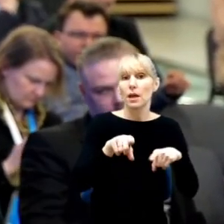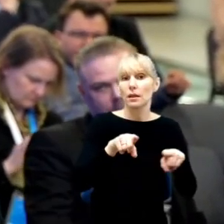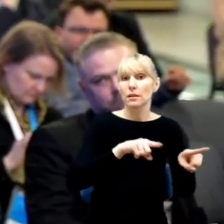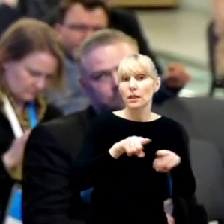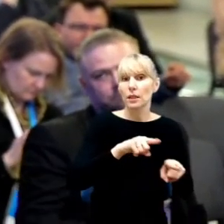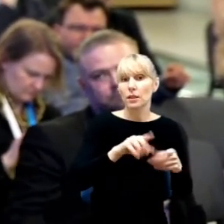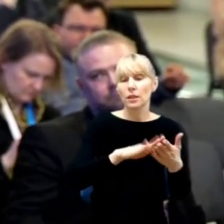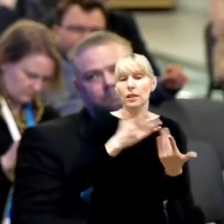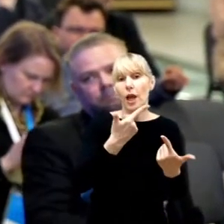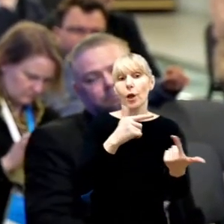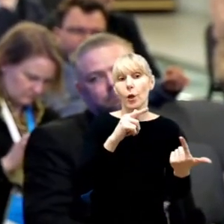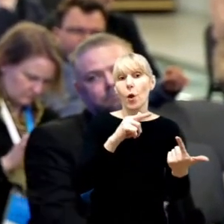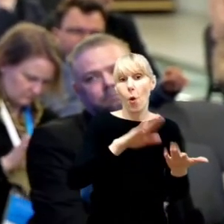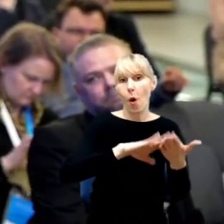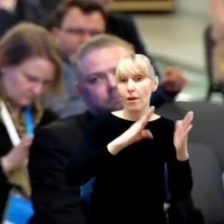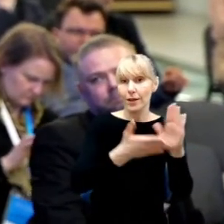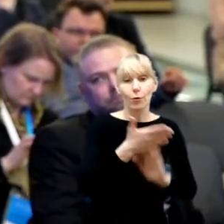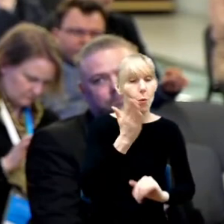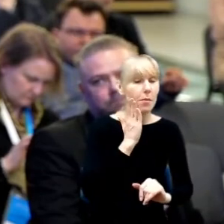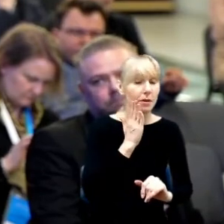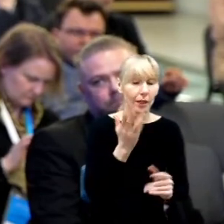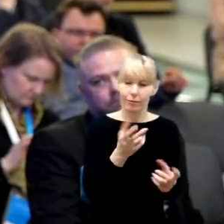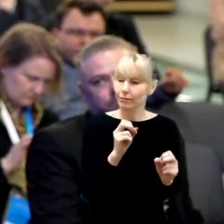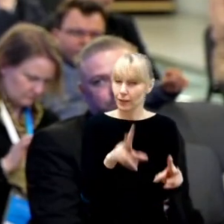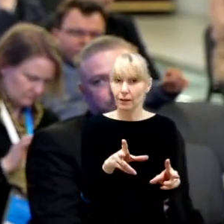bo dzisiaj słusznie zauważamy,